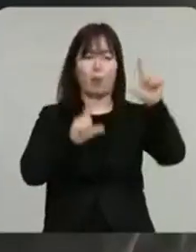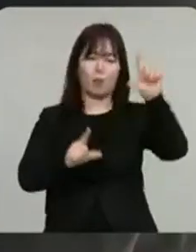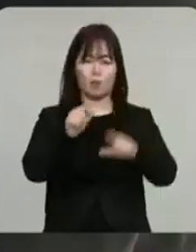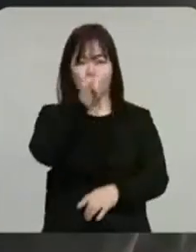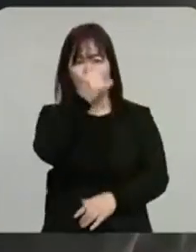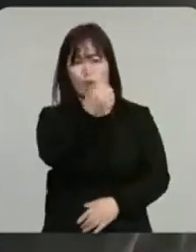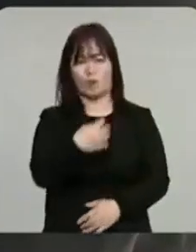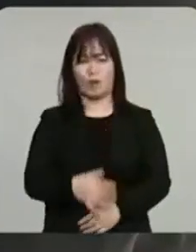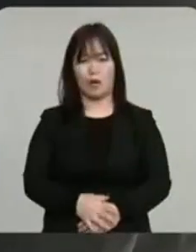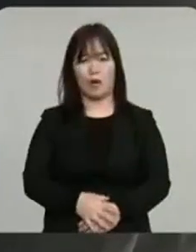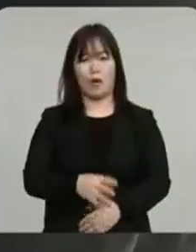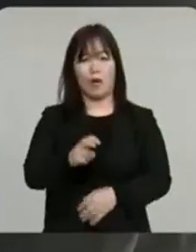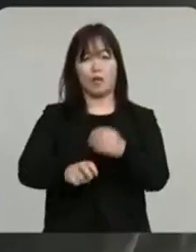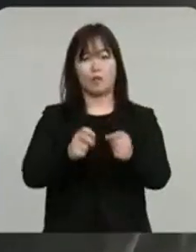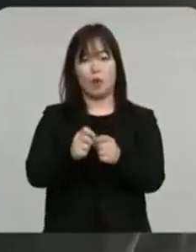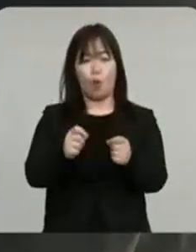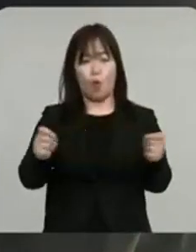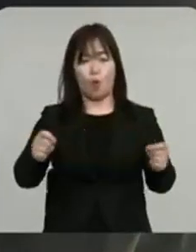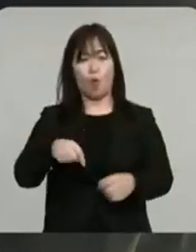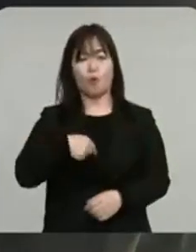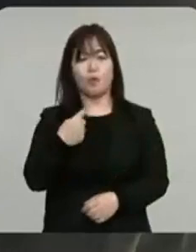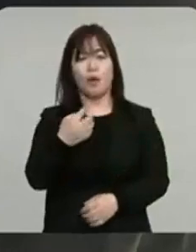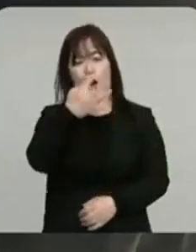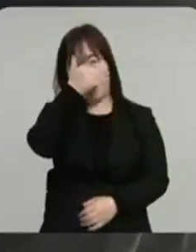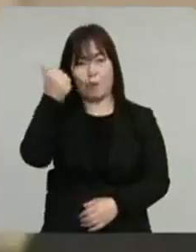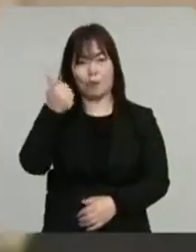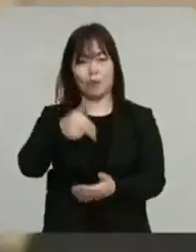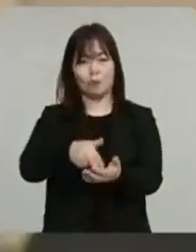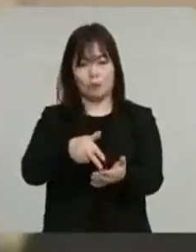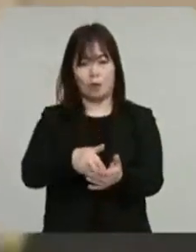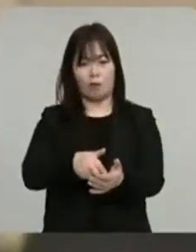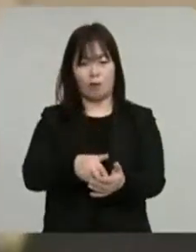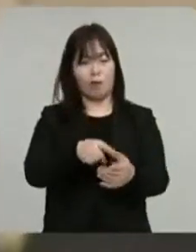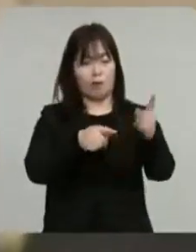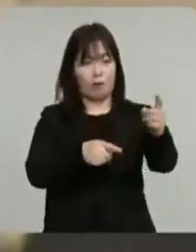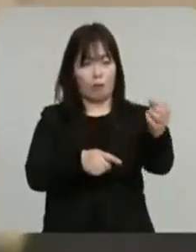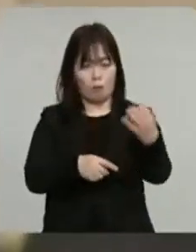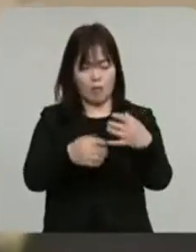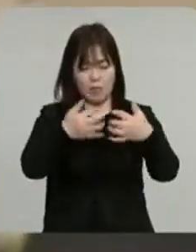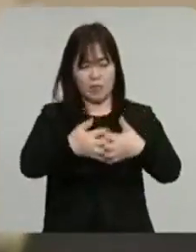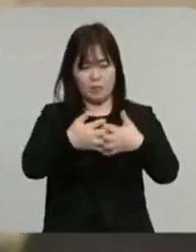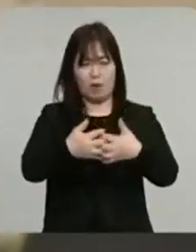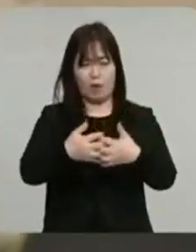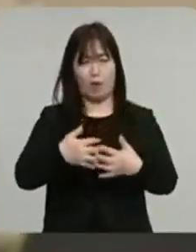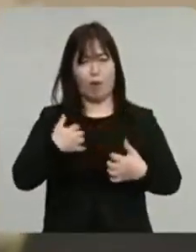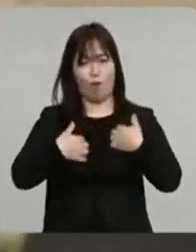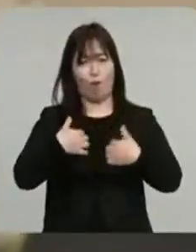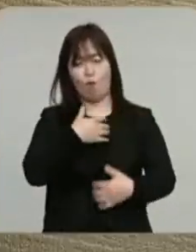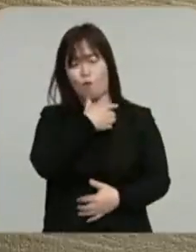20년째 혼자 사는 75살 문동복 할 아버지도 다솜이 덕을 톡톡히 보고 있습니다.